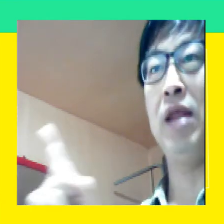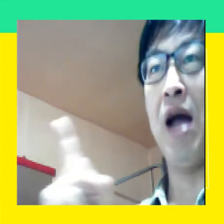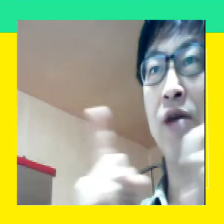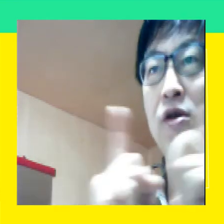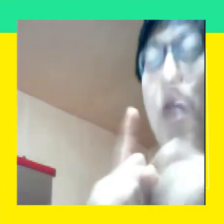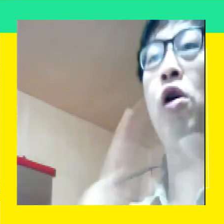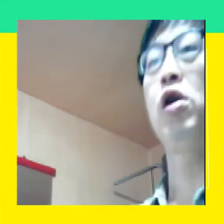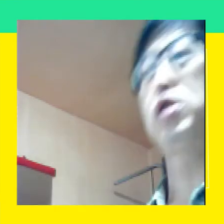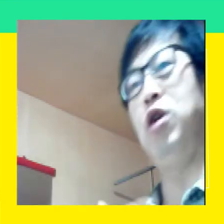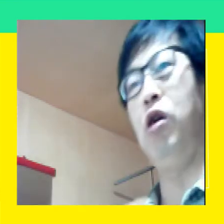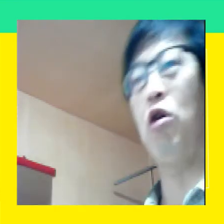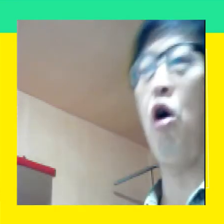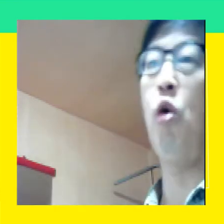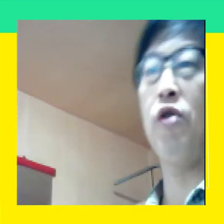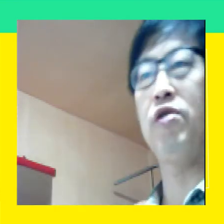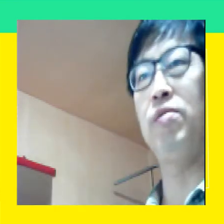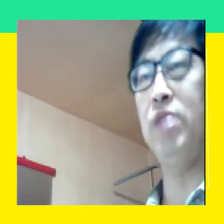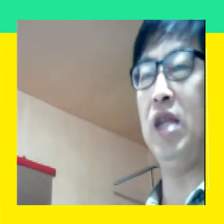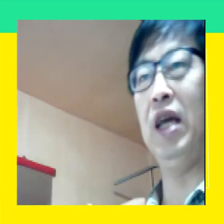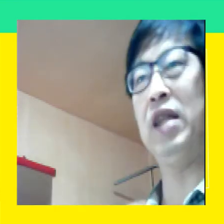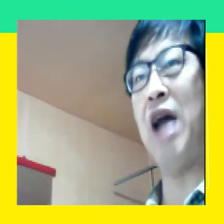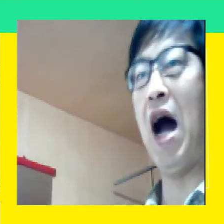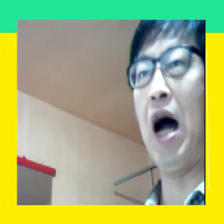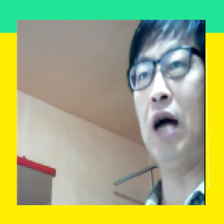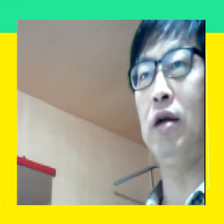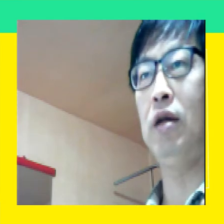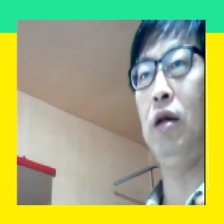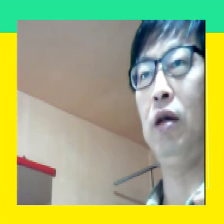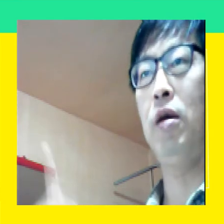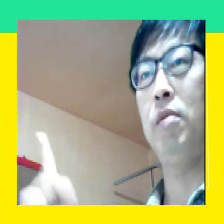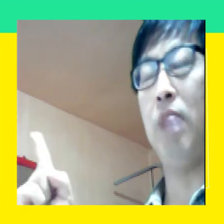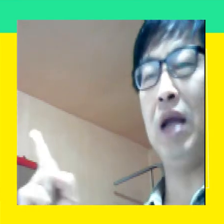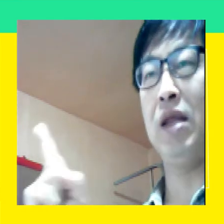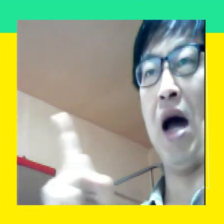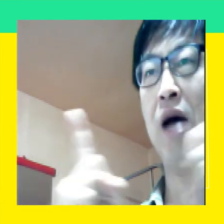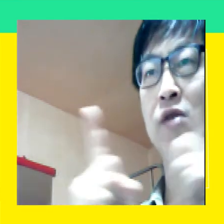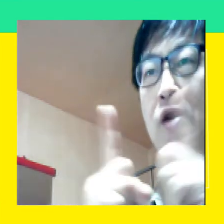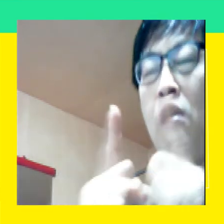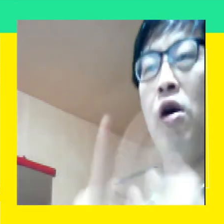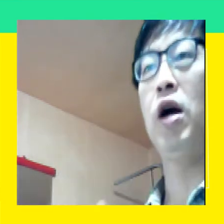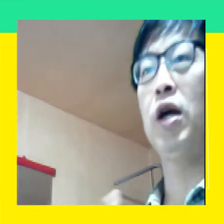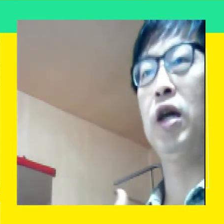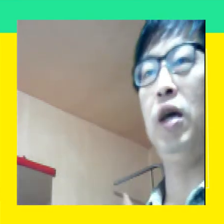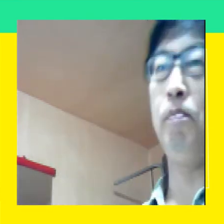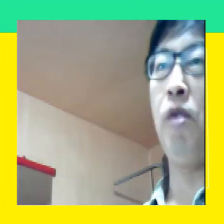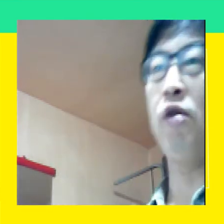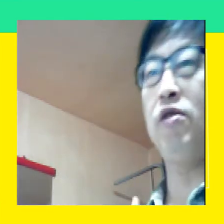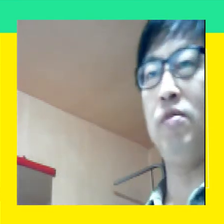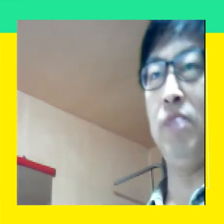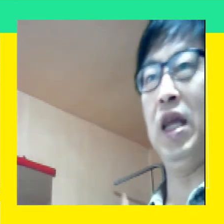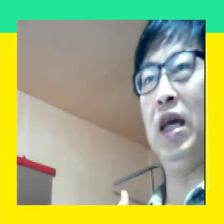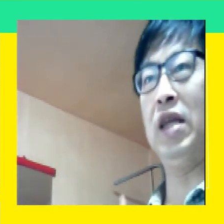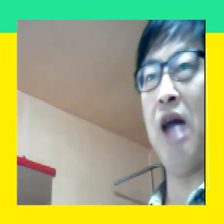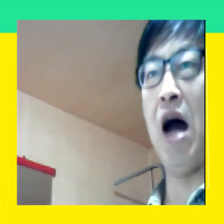'만나서 즐겁(즐거웠- 아직 과거형은 모름)습니다' '만나서 기쁩(기뻤었습- 아직 과거형은 모름)니다'